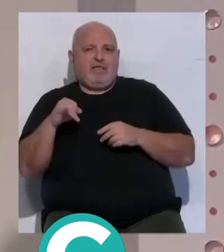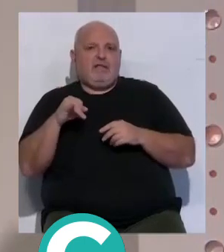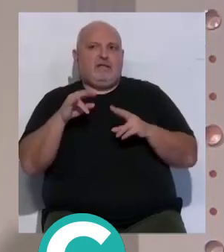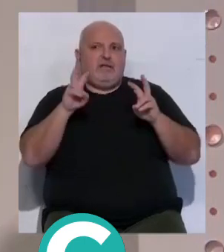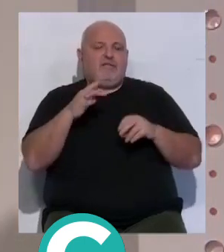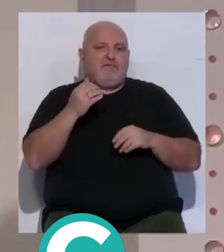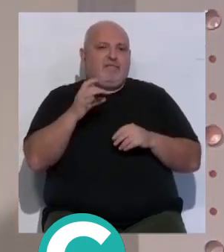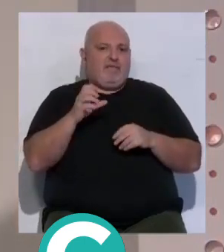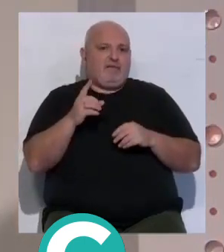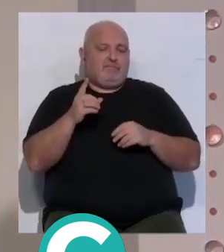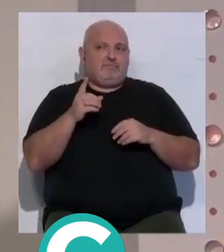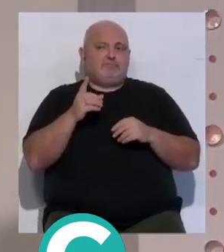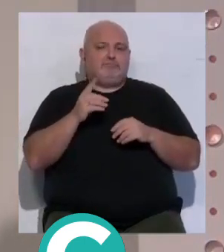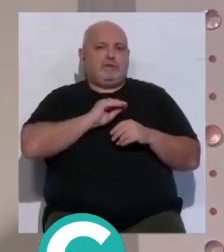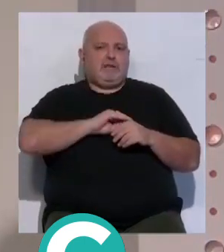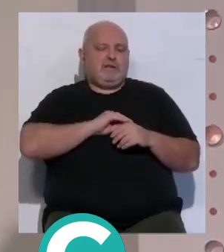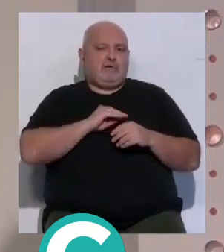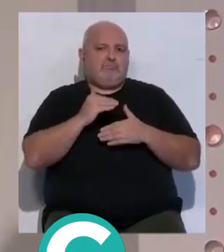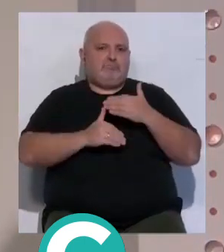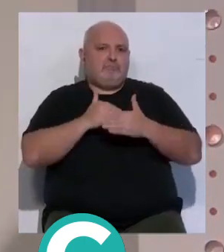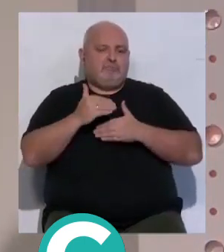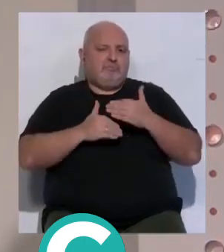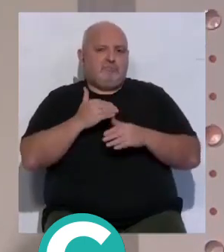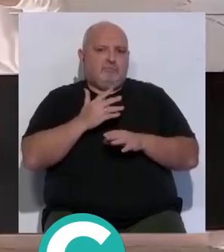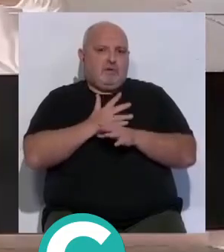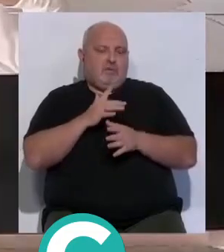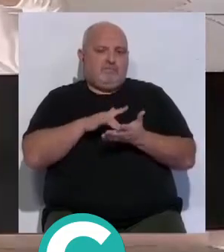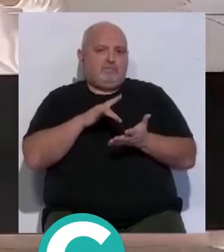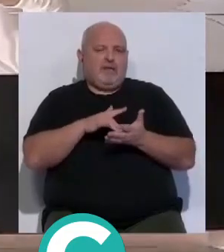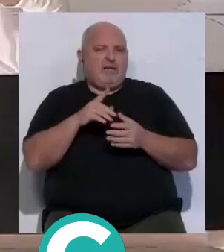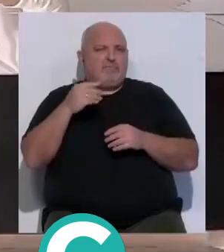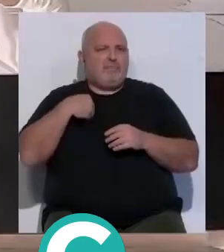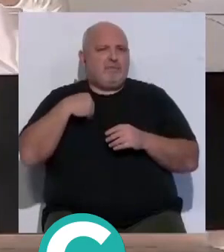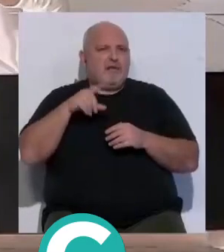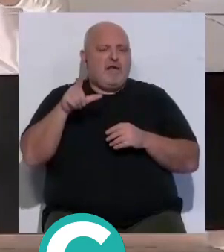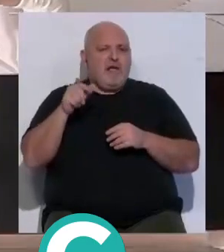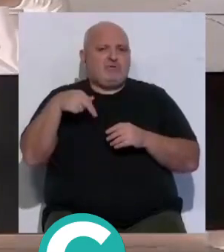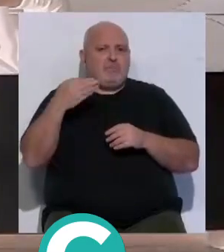de Fede están dando bastante resistencia al equipo de Precisamente en el caso de Antonio blanco hubo